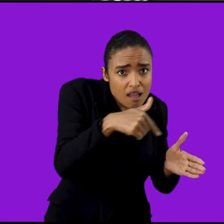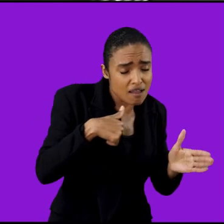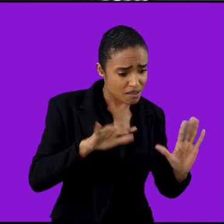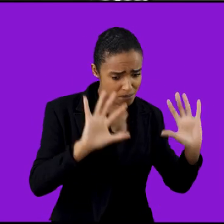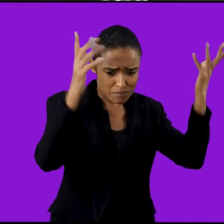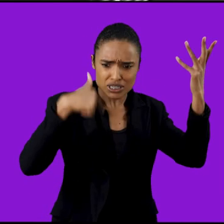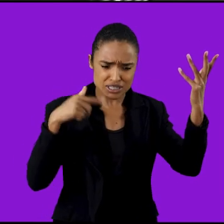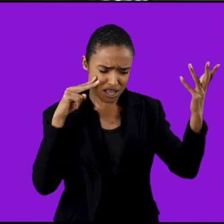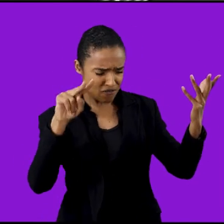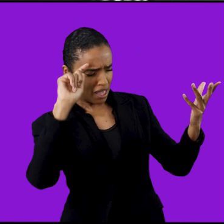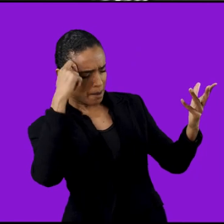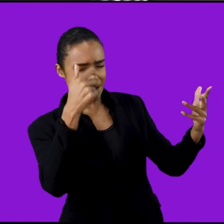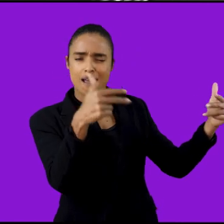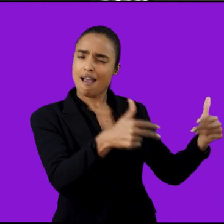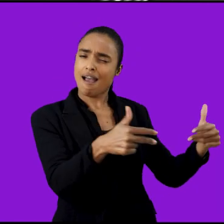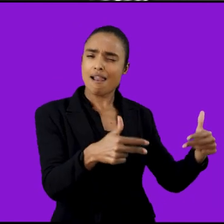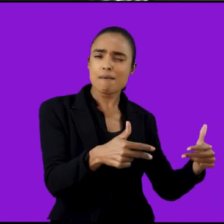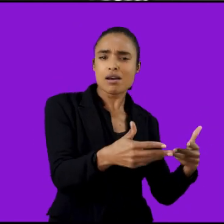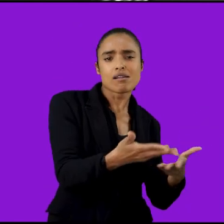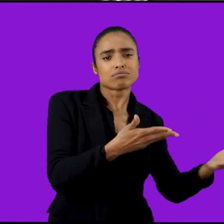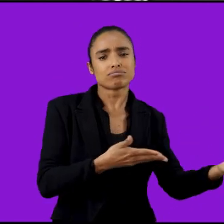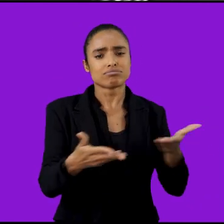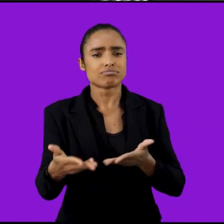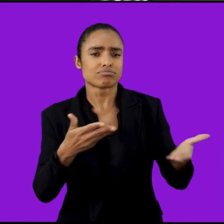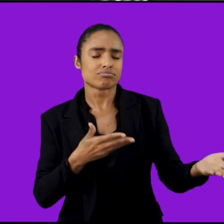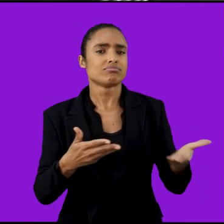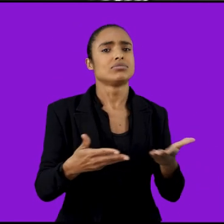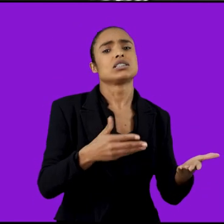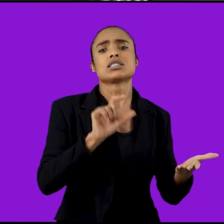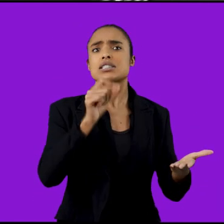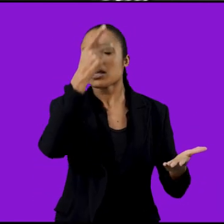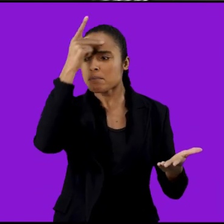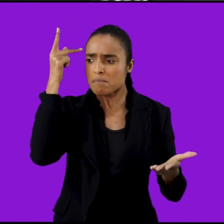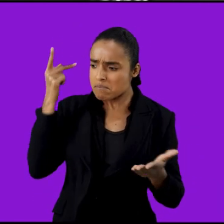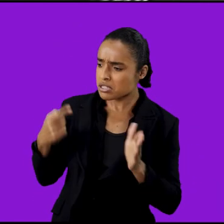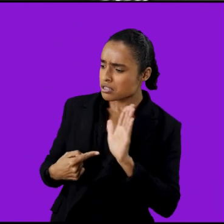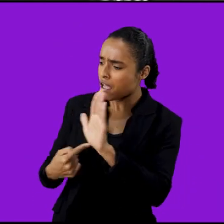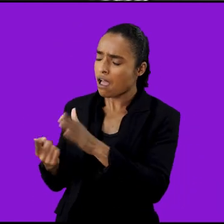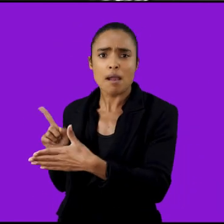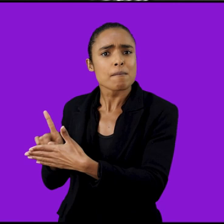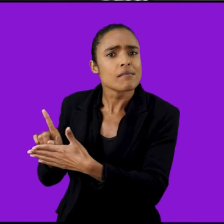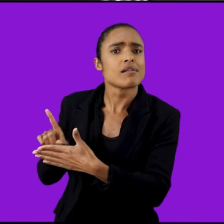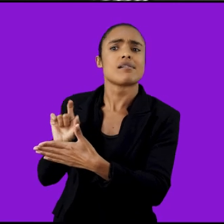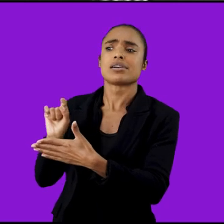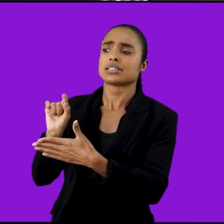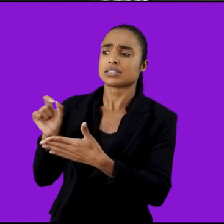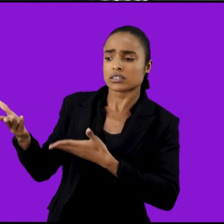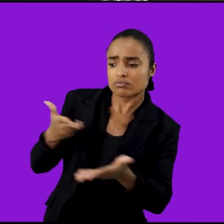Ia Então, cê não via aquela negrada toda na vibe. Aí cê olhava assim, na chapelaria, quem tava atendendo, era tudo uma galera preta.